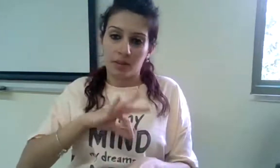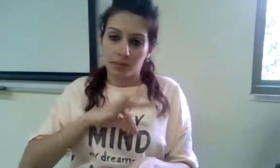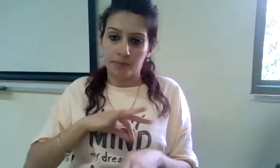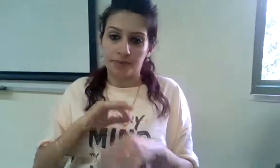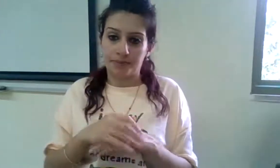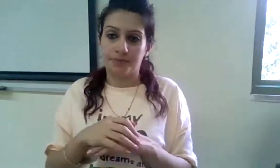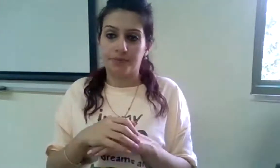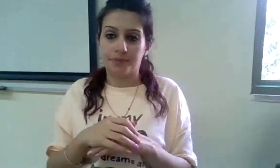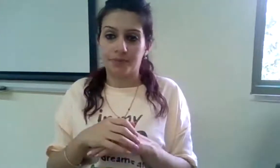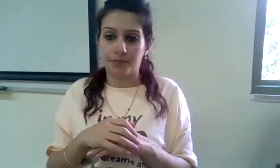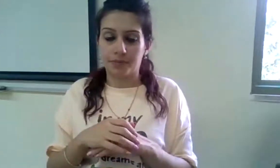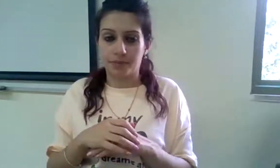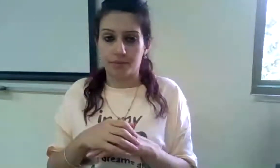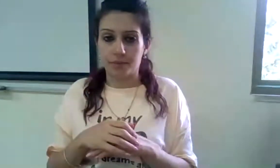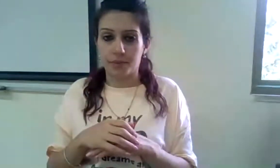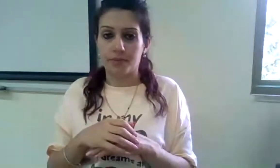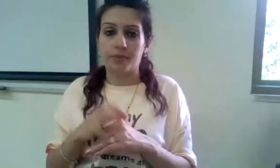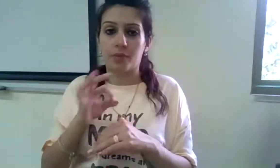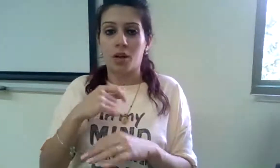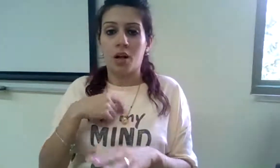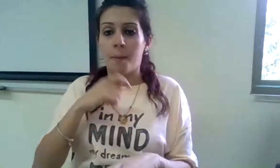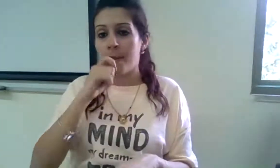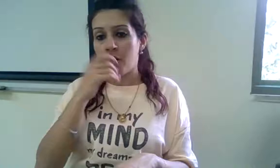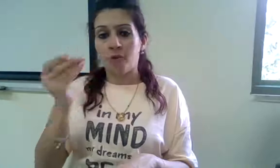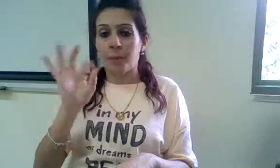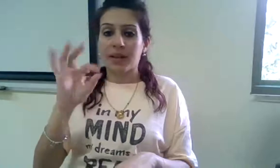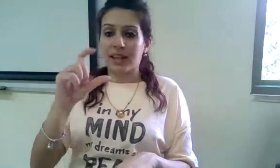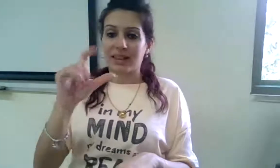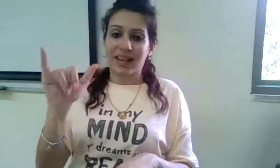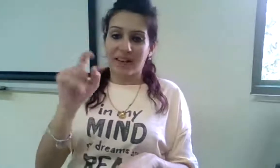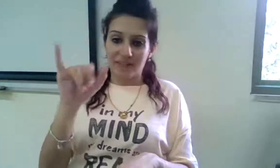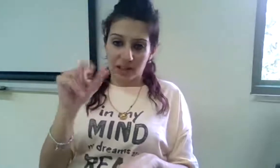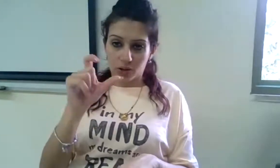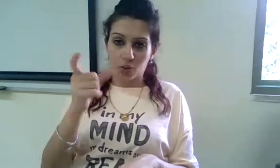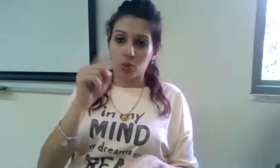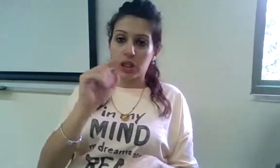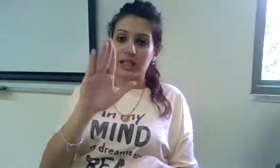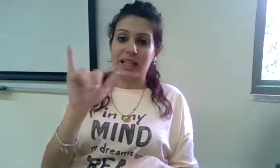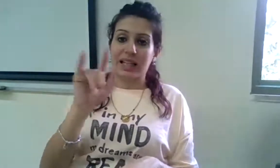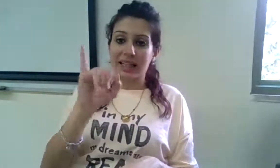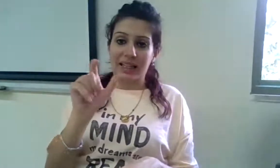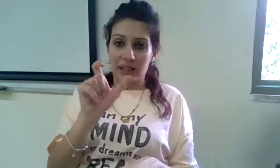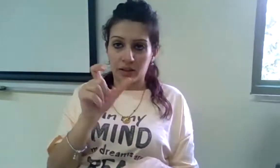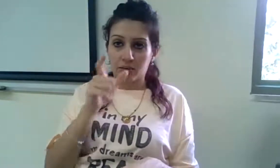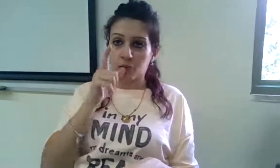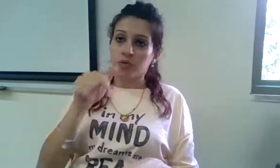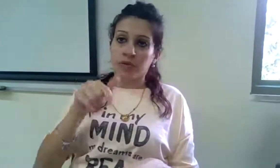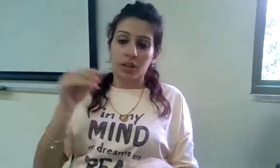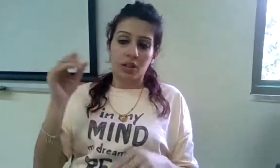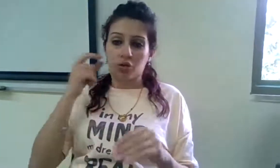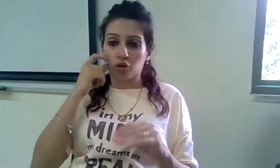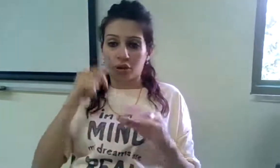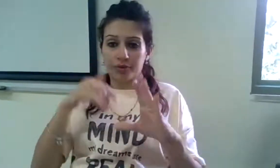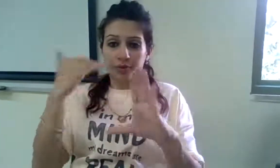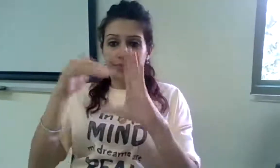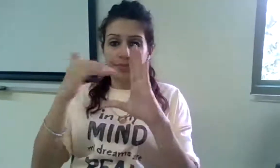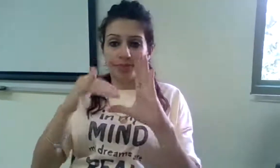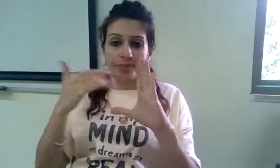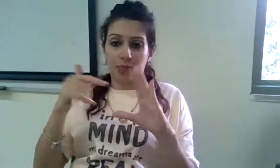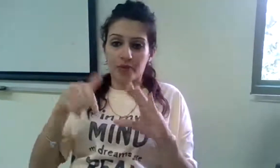فان الأهل قدروا عمل المعلمين جدا وبنفس الوقت ساعدهم ذلك على فهم دورهم